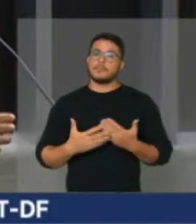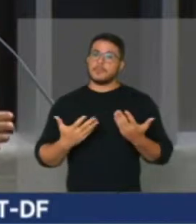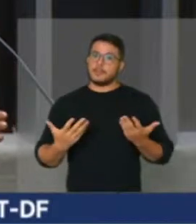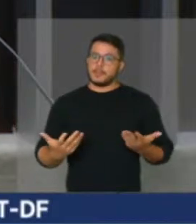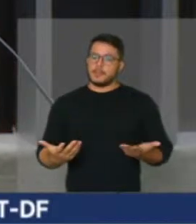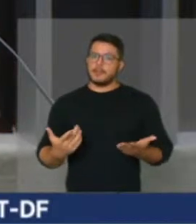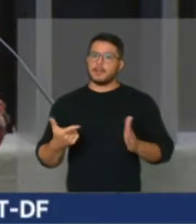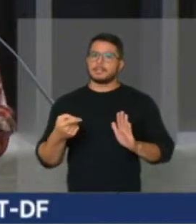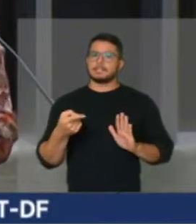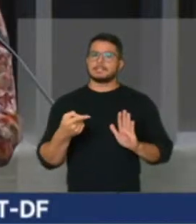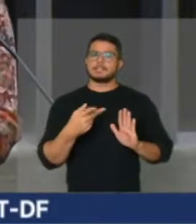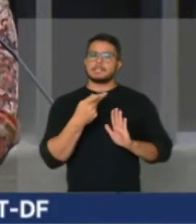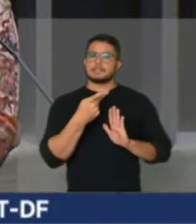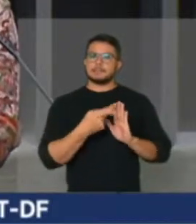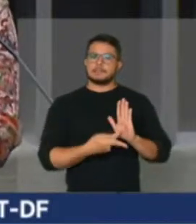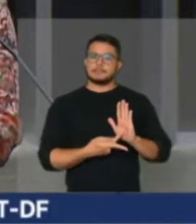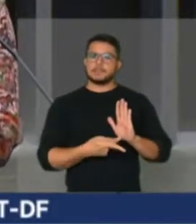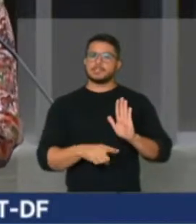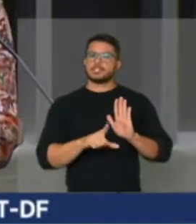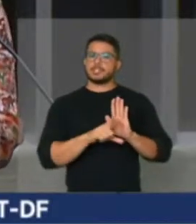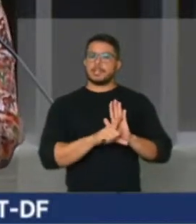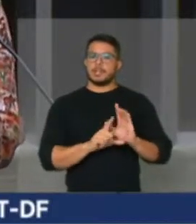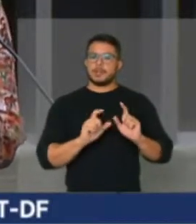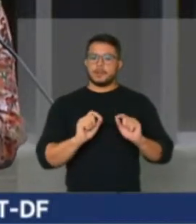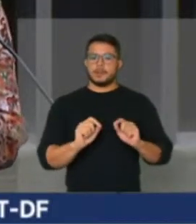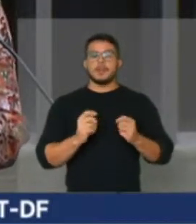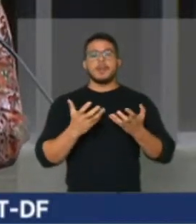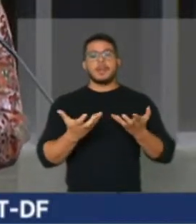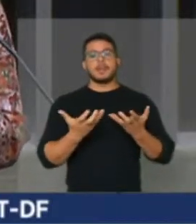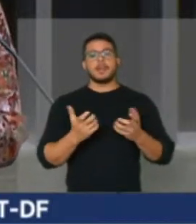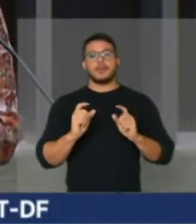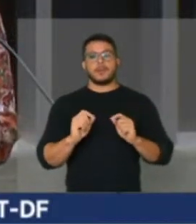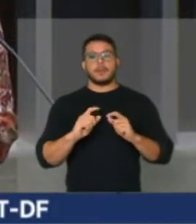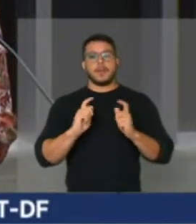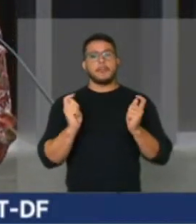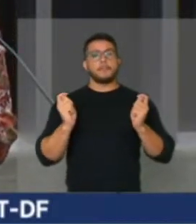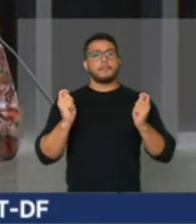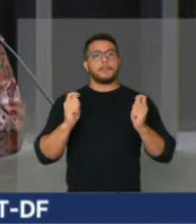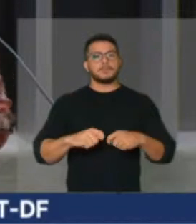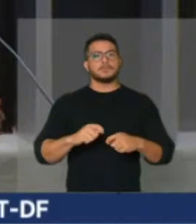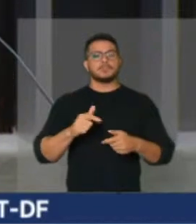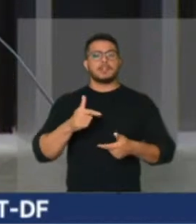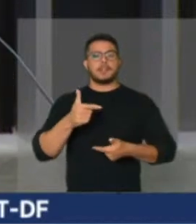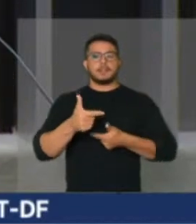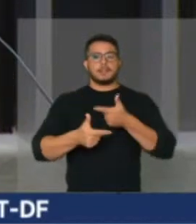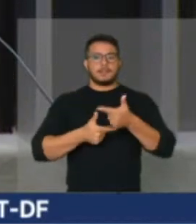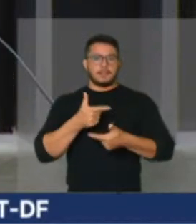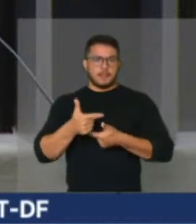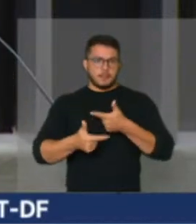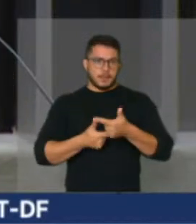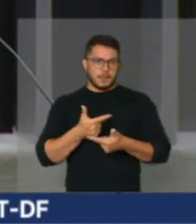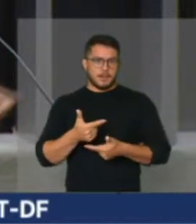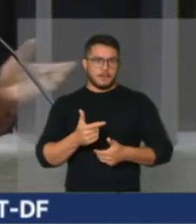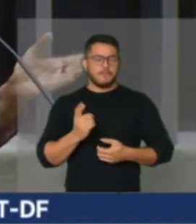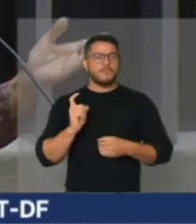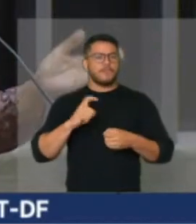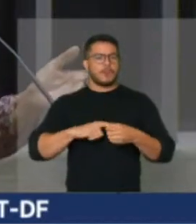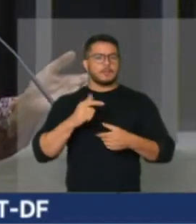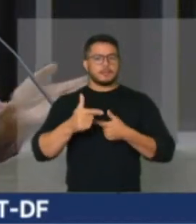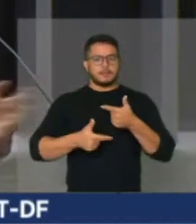A POSSIBILIDADE DE VOLTA AO TRABALHO DAS GRÁVIDAS. AS GRÁVIDAS VACINADAS PODEM VOLTAR. MAS, TAMBÉM AS GRÁVIDAS QUE DISSEREM QUE FIZERAM OPÇÃO POR NÃO